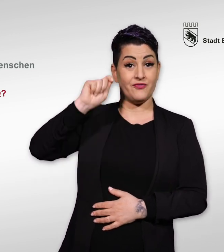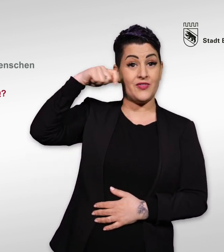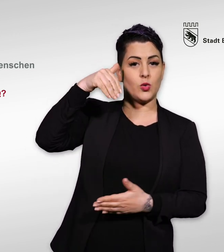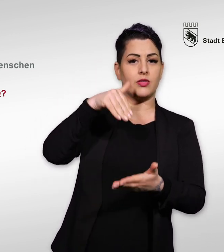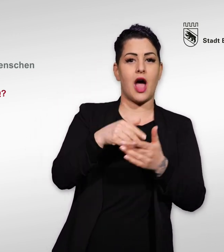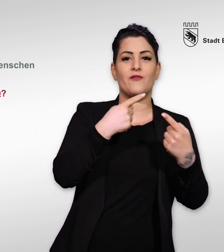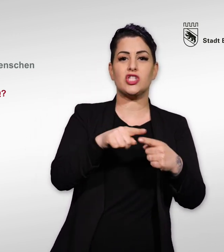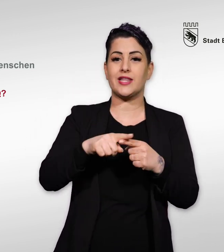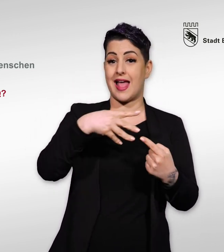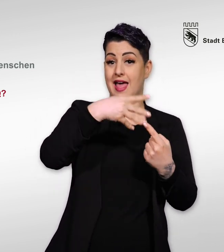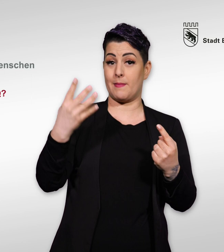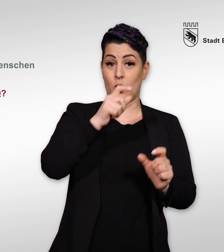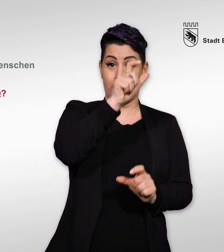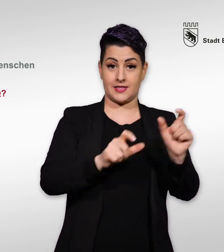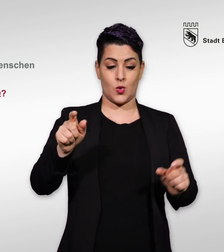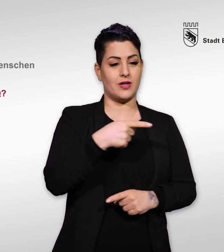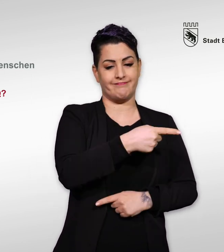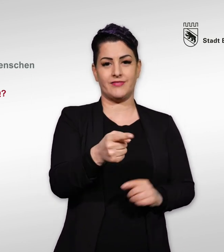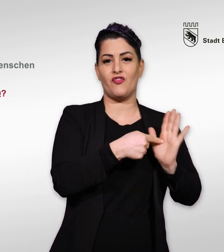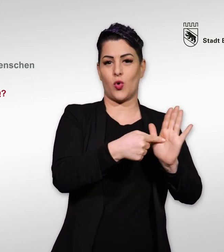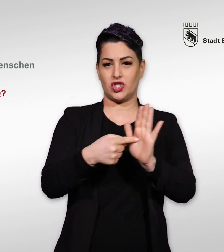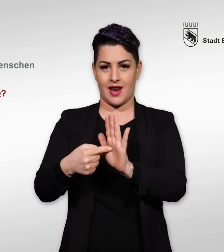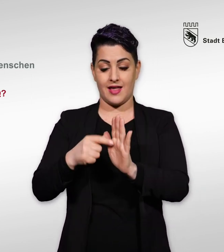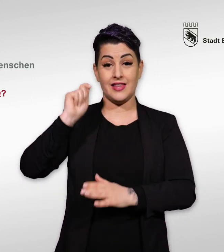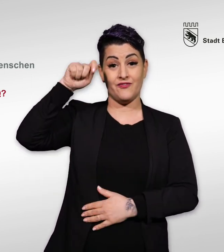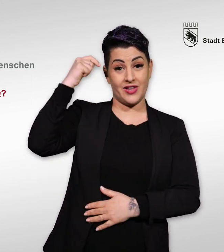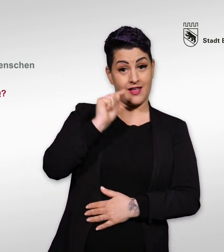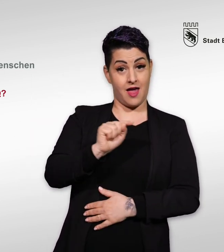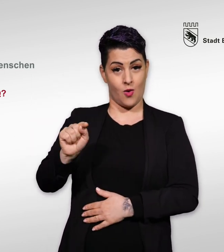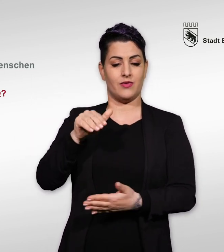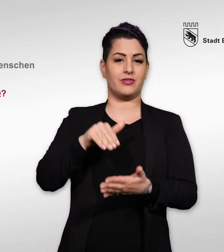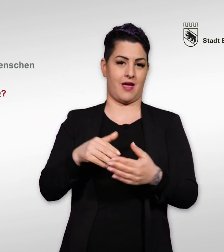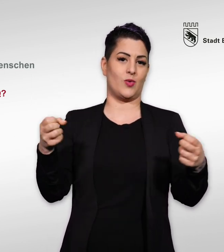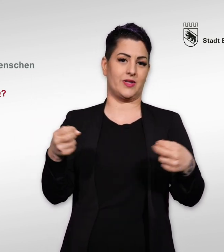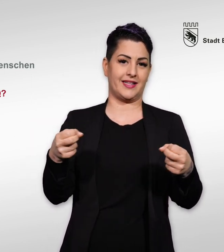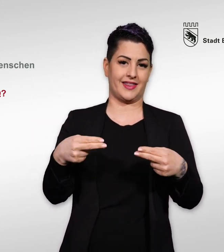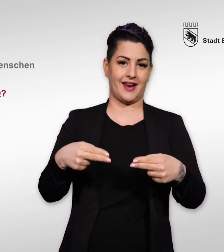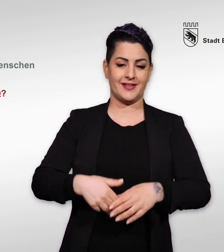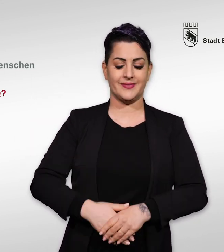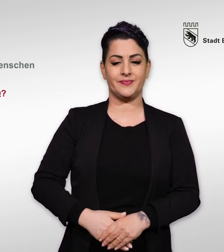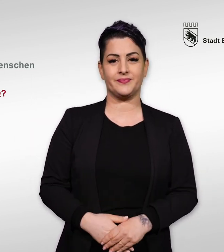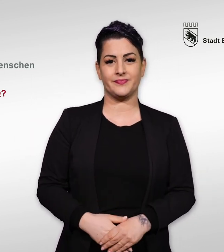in welchen sich verschiedene LGBTIQ-Personen vorstellen. Die Videos sind untertitelt.